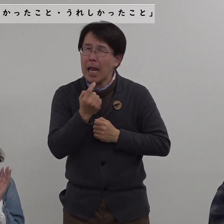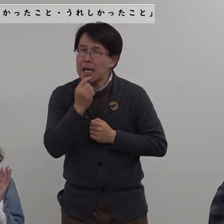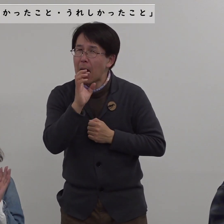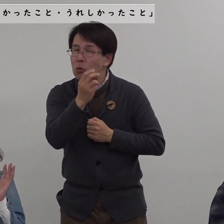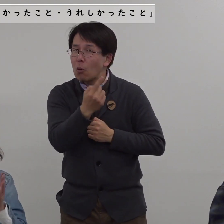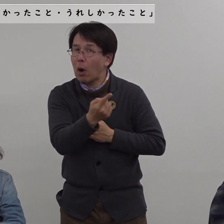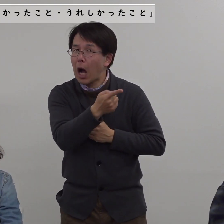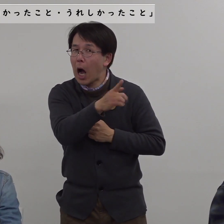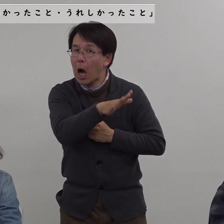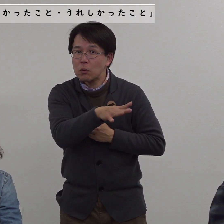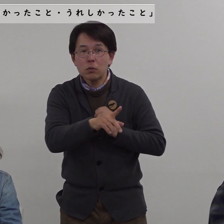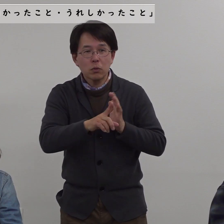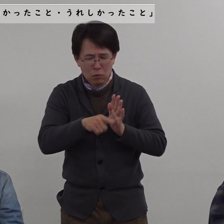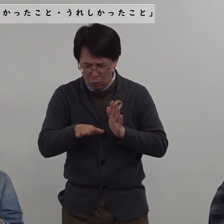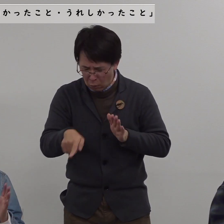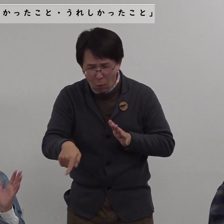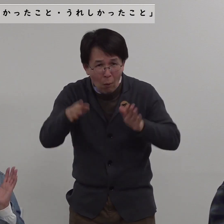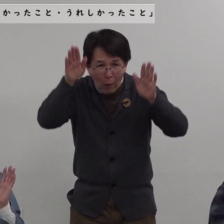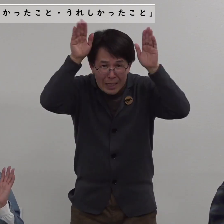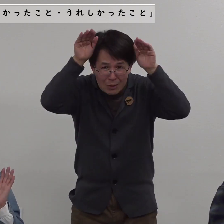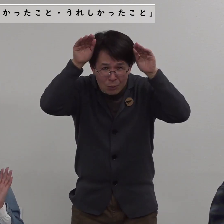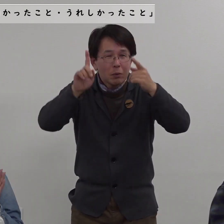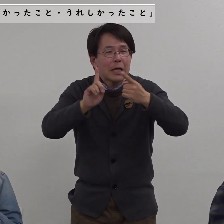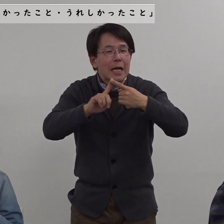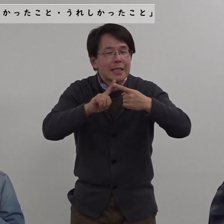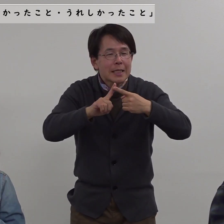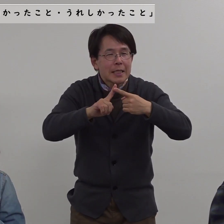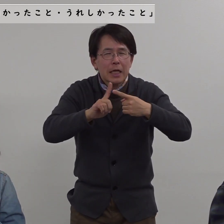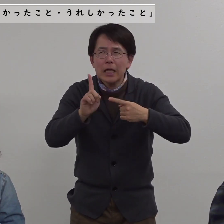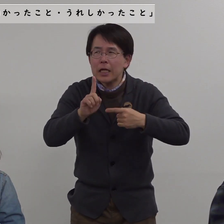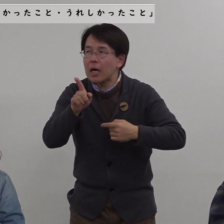犬なりに気になる素振りをするんですね